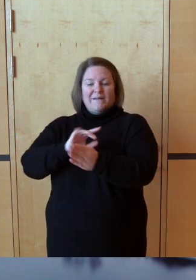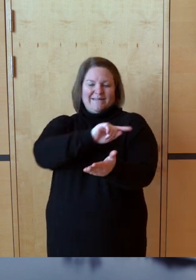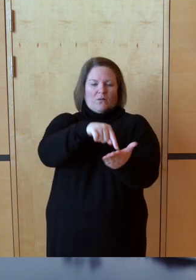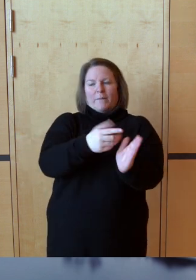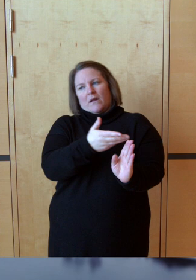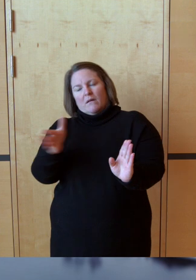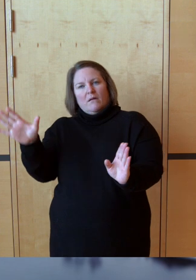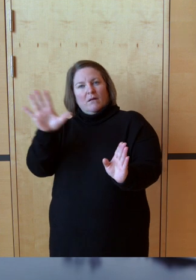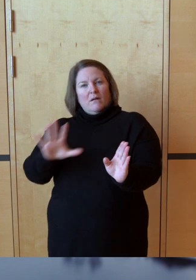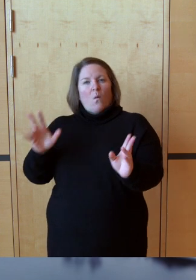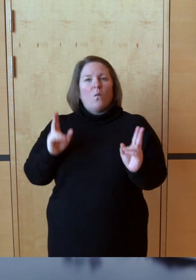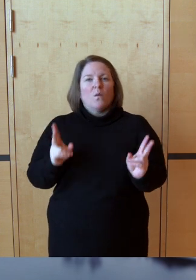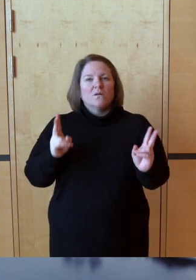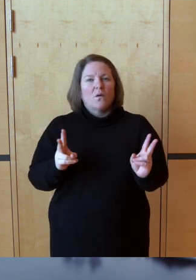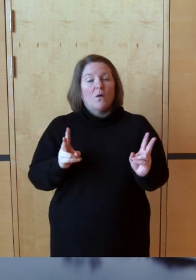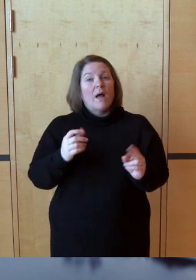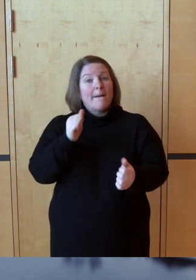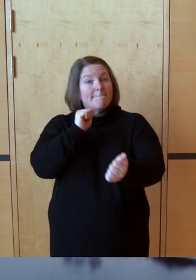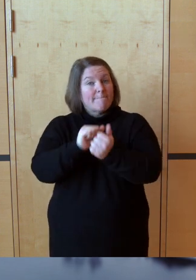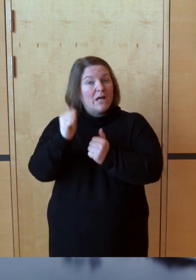Inte minst och Bergsbyns industriområde